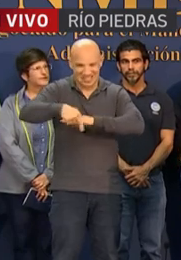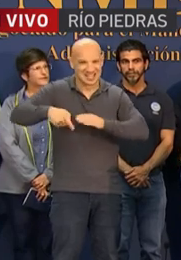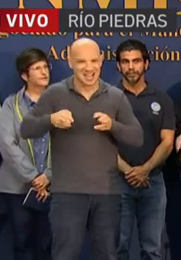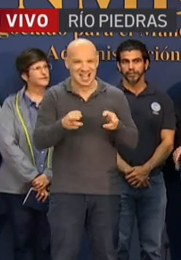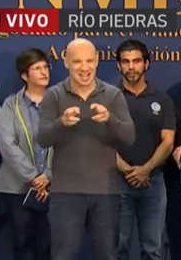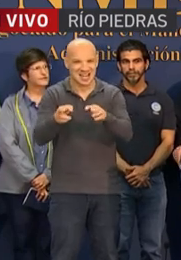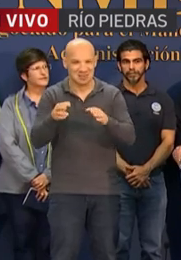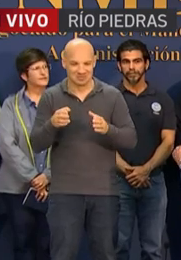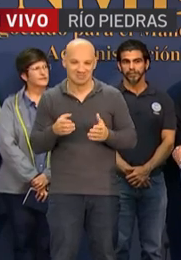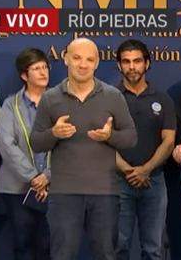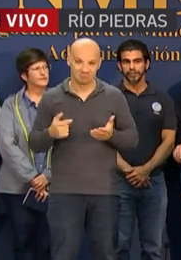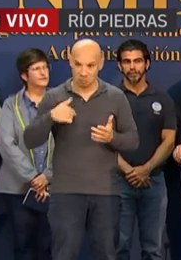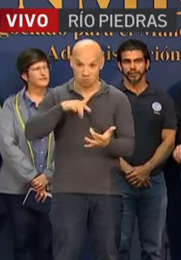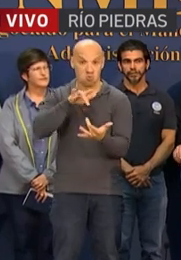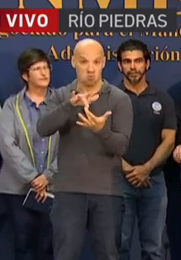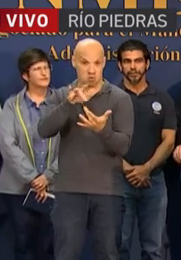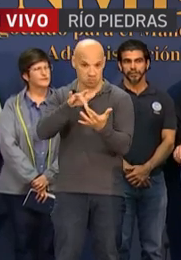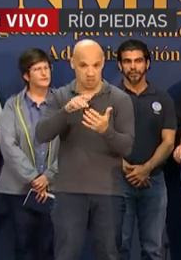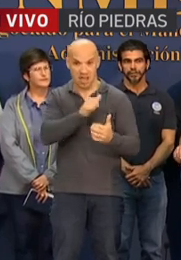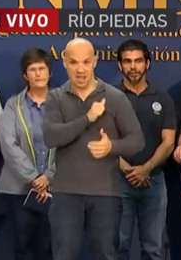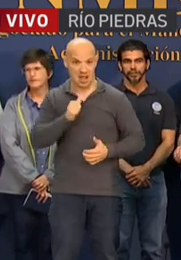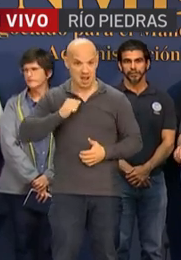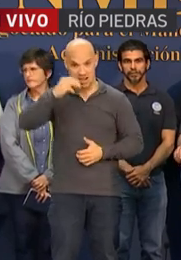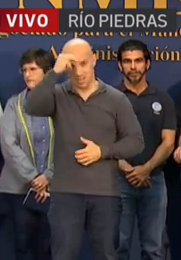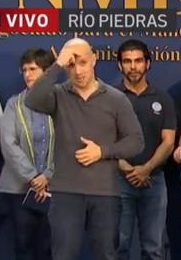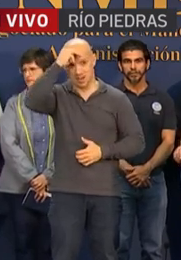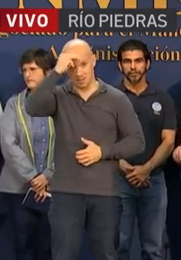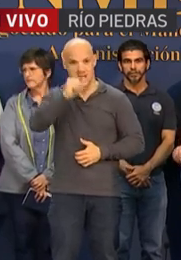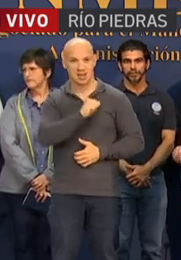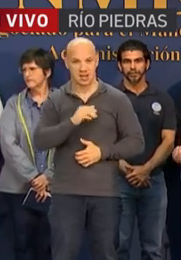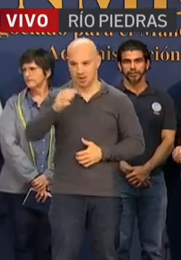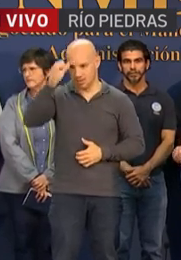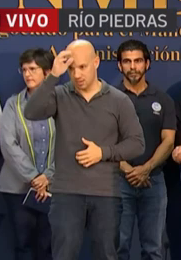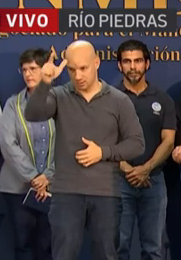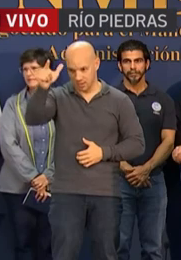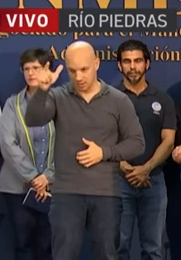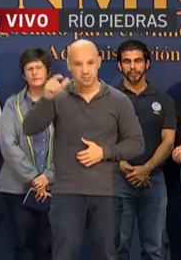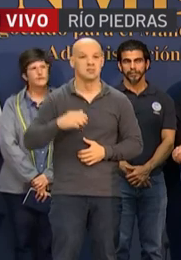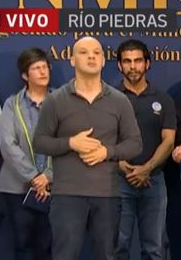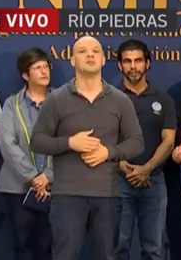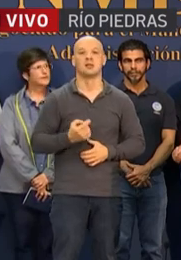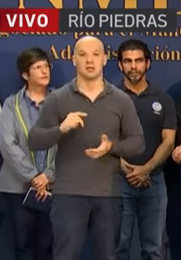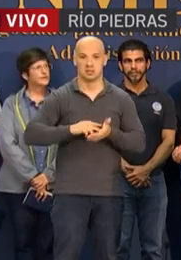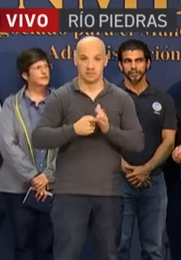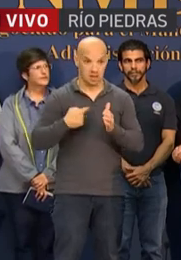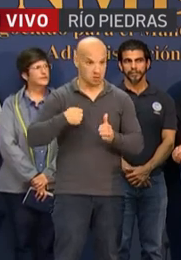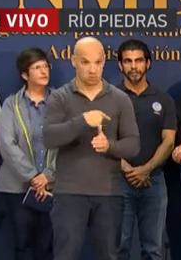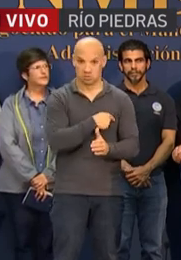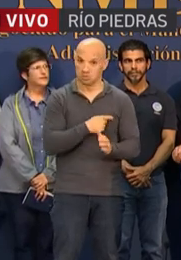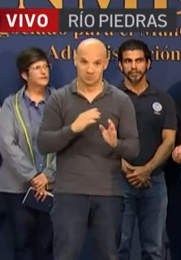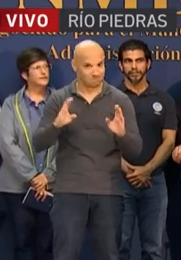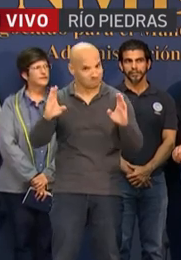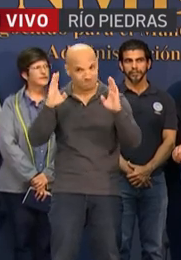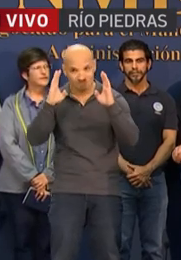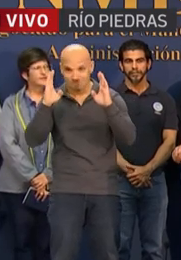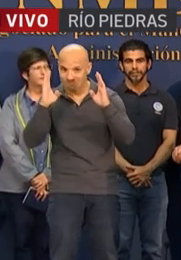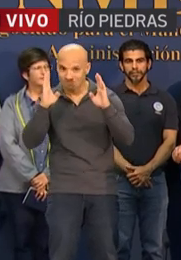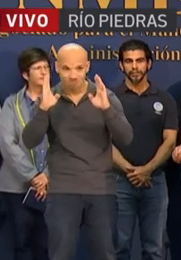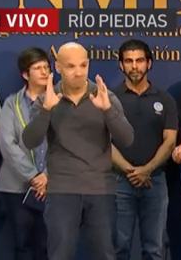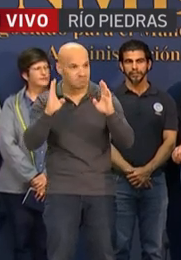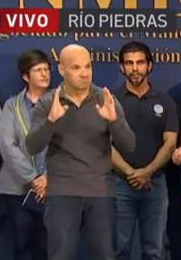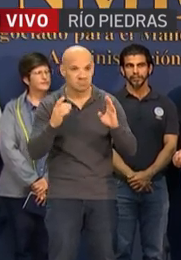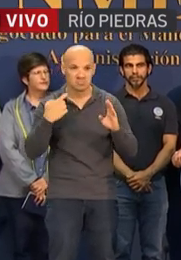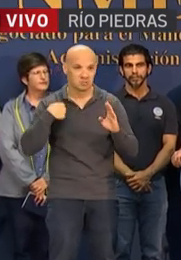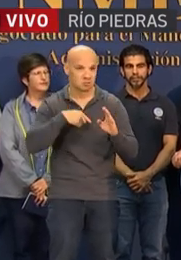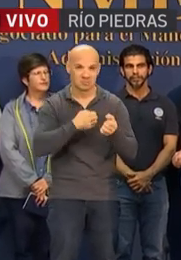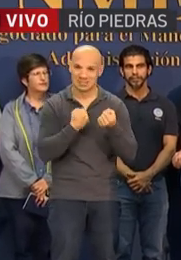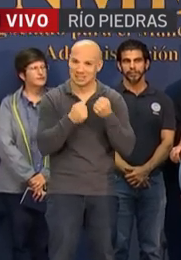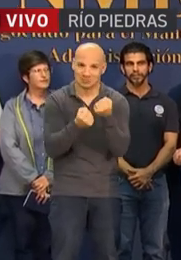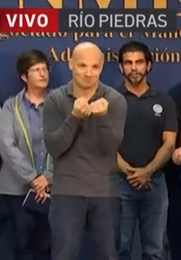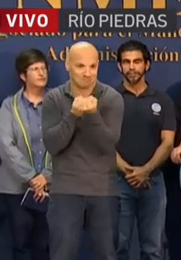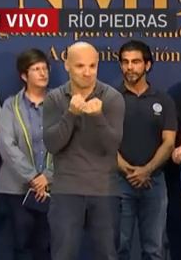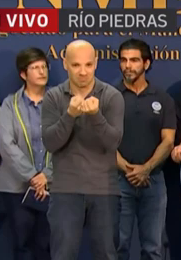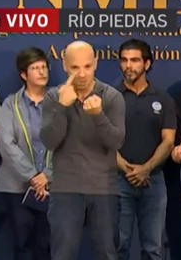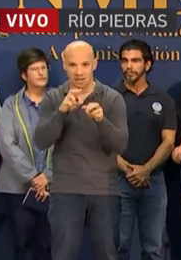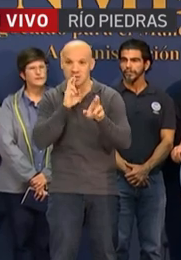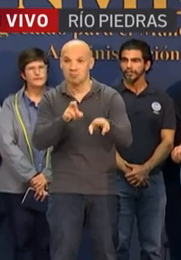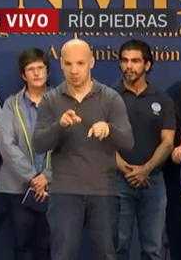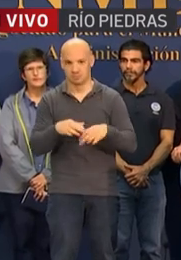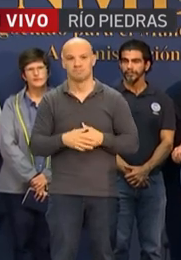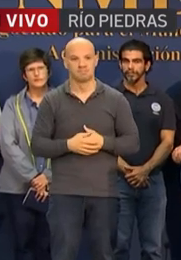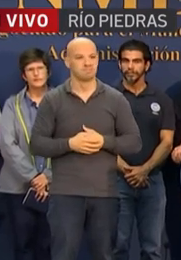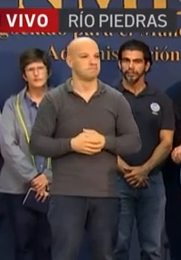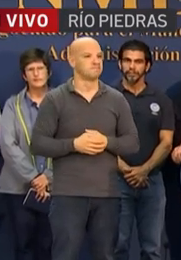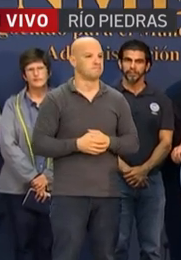RÍO DE MANATÍ, ESTABA LLEGANDO